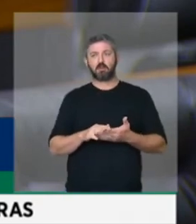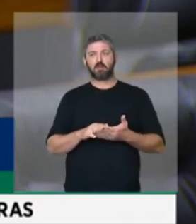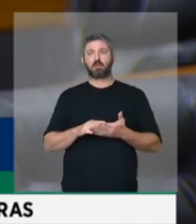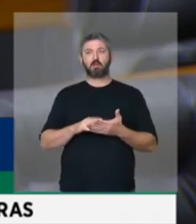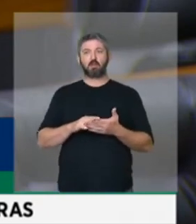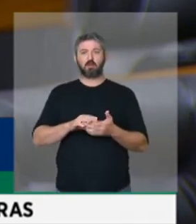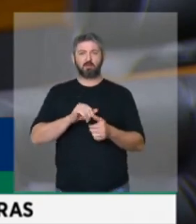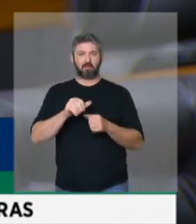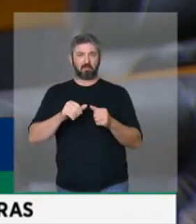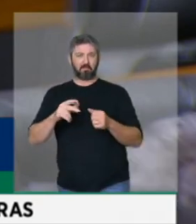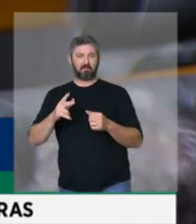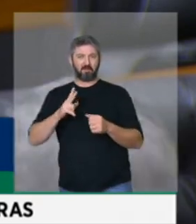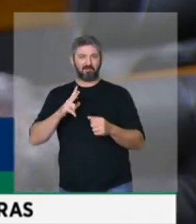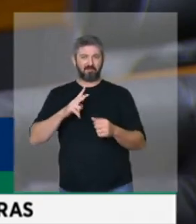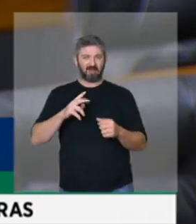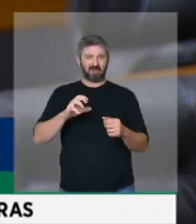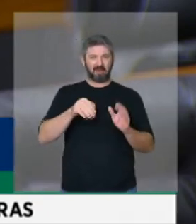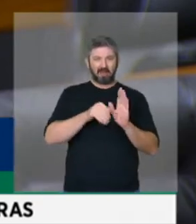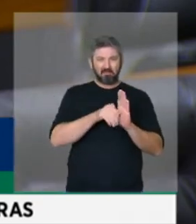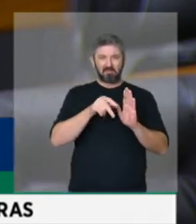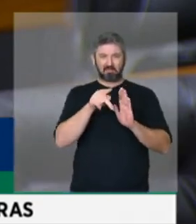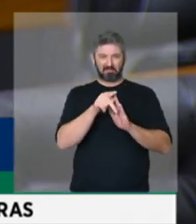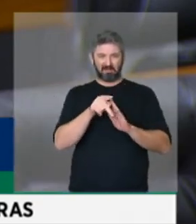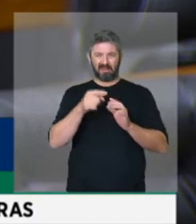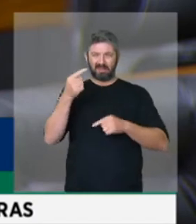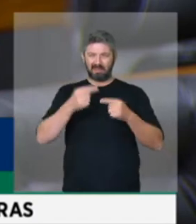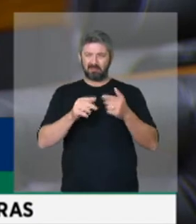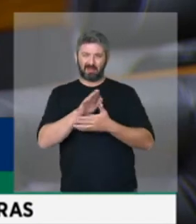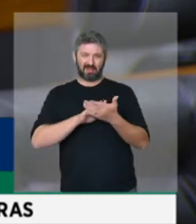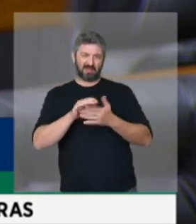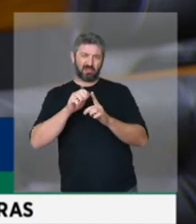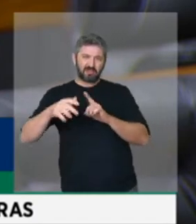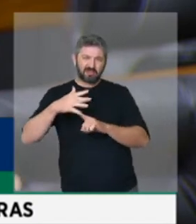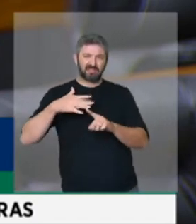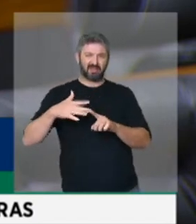OBSTRUÇÃO... UM ABSURDO ENCERRAR A DISCUSSÃO DE UMA MATÉRIA... TÃO IMPORTANTE QUANTO ESSA... QUE NEM PASSOU